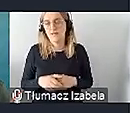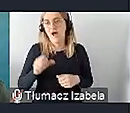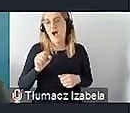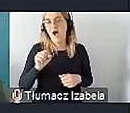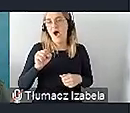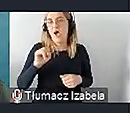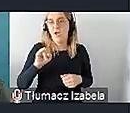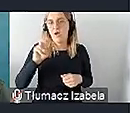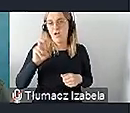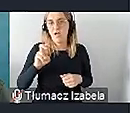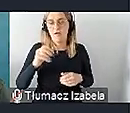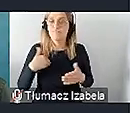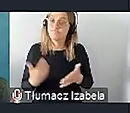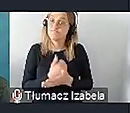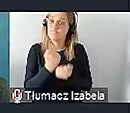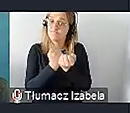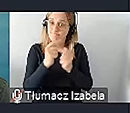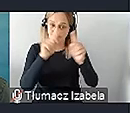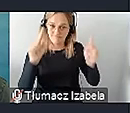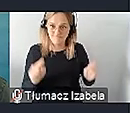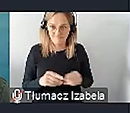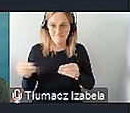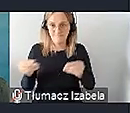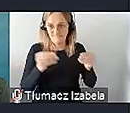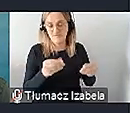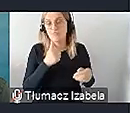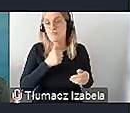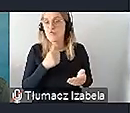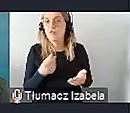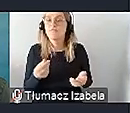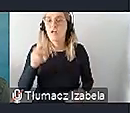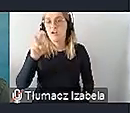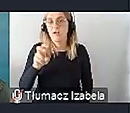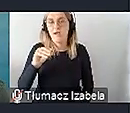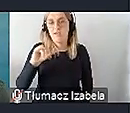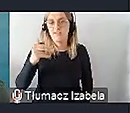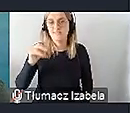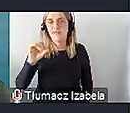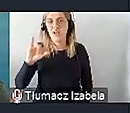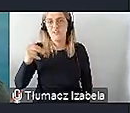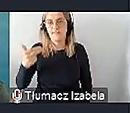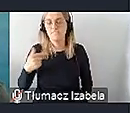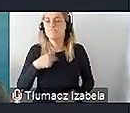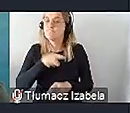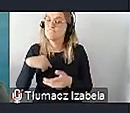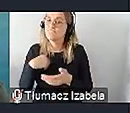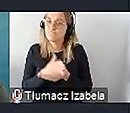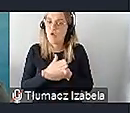Możemy wziąć nową kartkę papieru i spróbować narysować Einsteina. Najpierw poproszę państwa o pomoc i informacje,